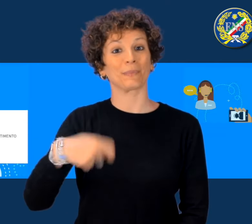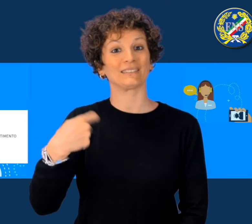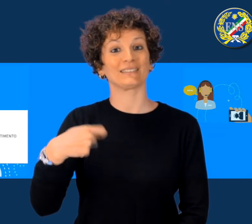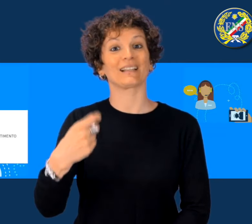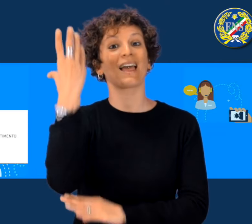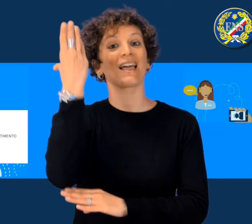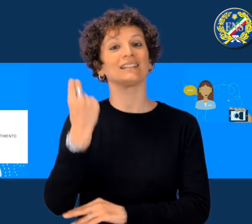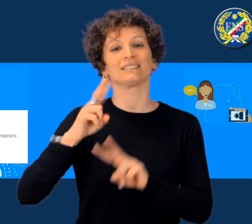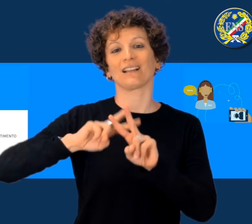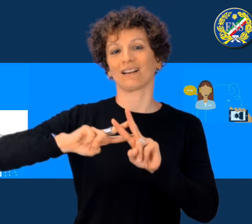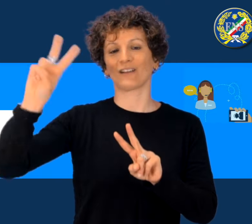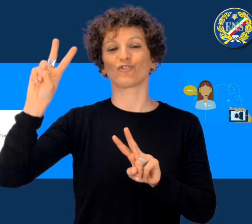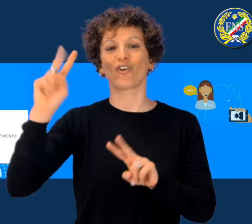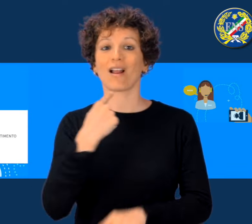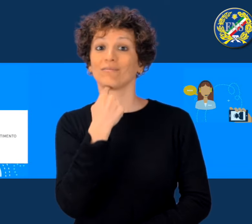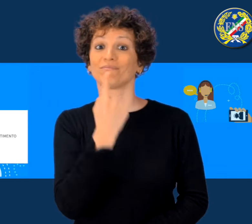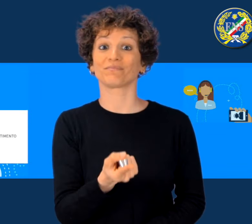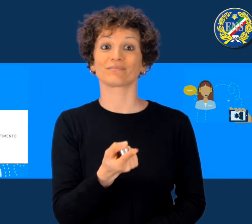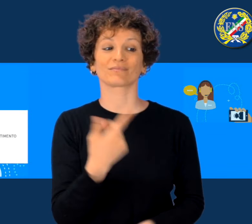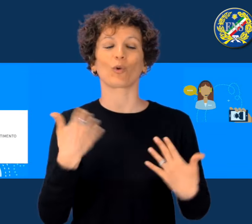Il Presidente Nazionale ENS Angelo Raffaele Cagnazzo ha commentato: